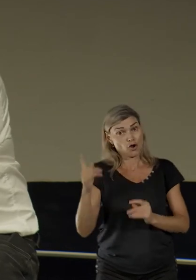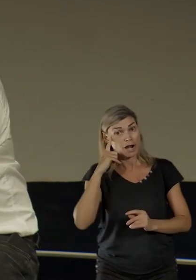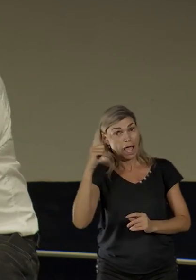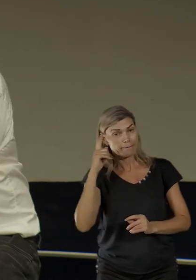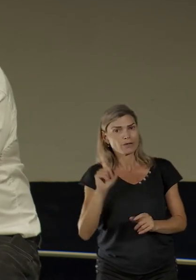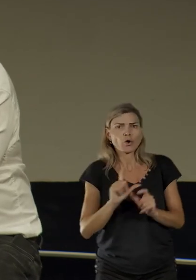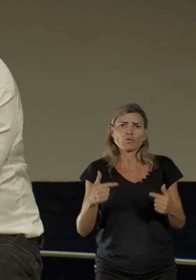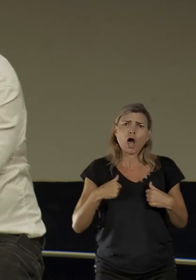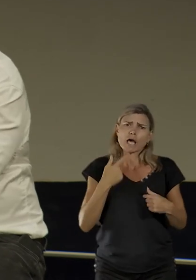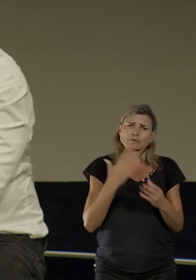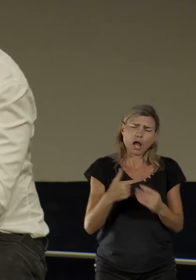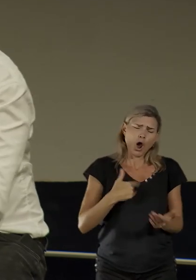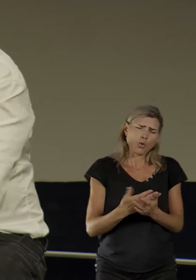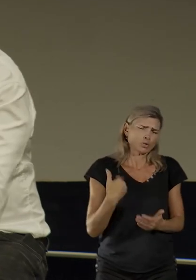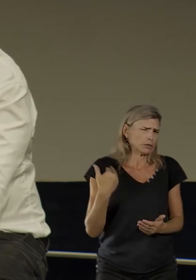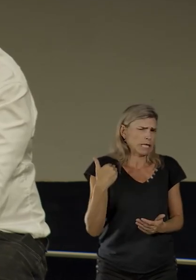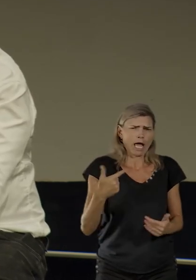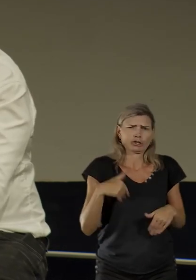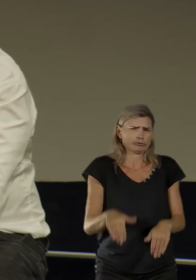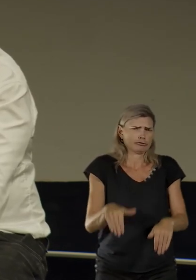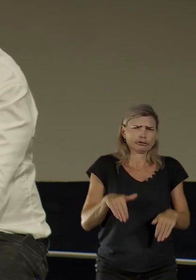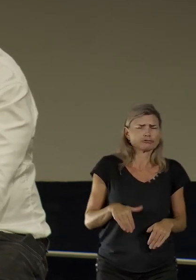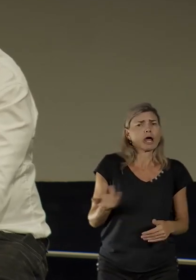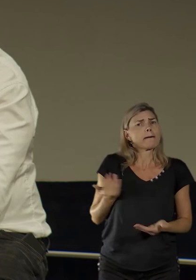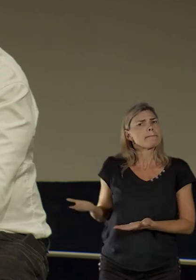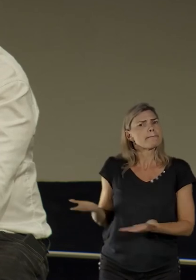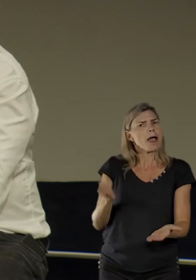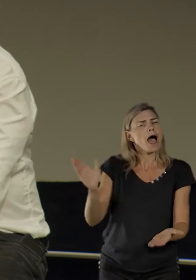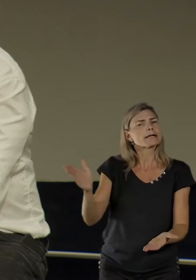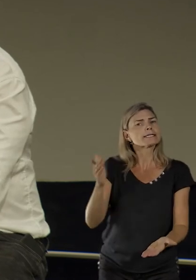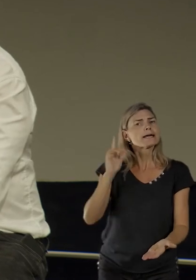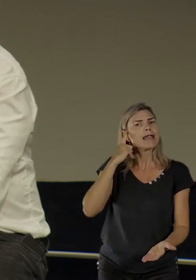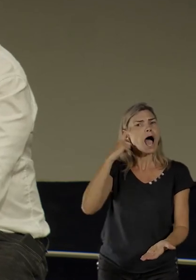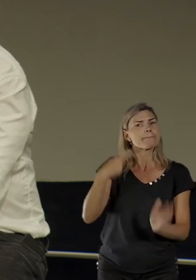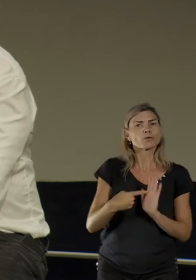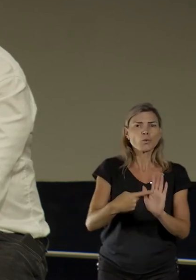A nechali jsme jim to vysvětlovat. Oni měli velký potlesk. To jsem jim záviděl.